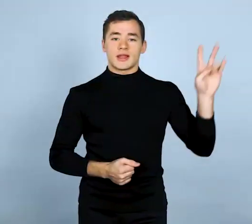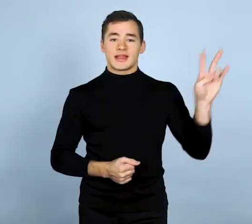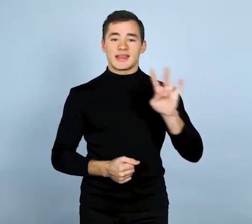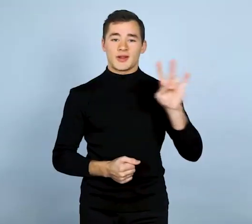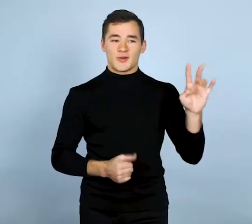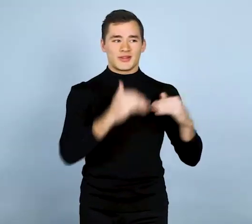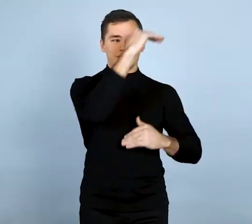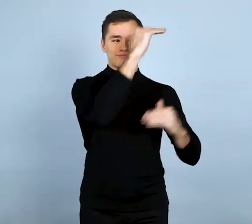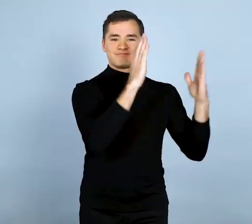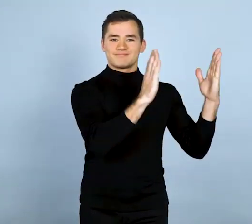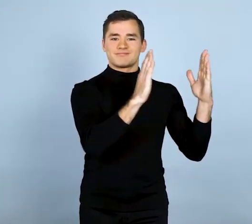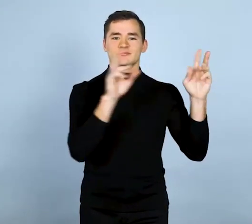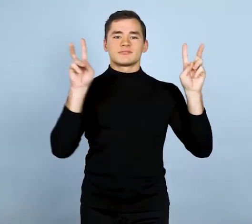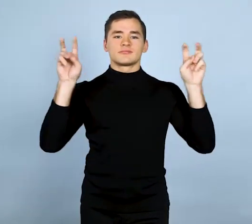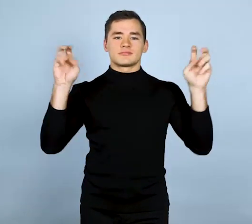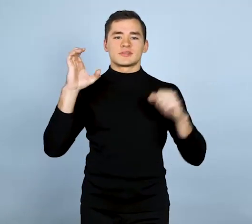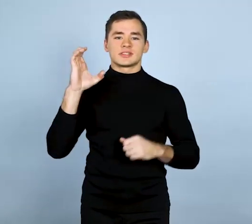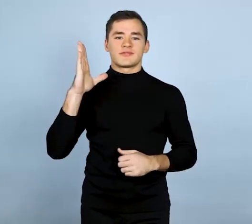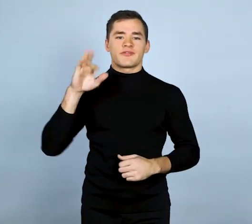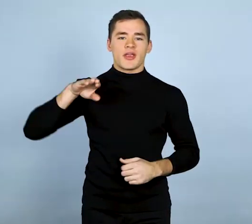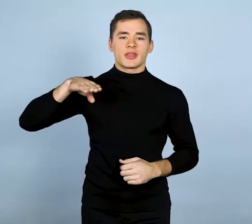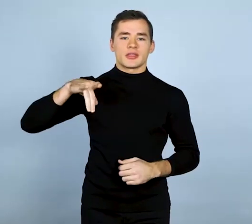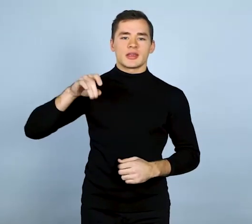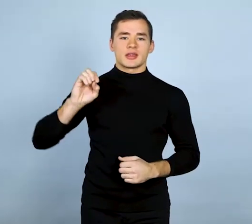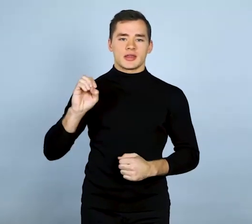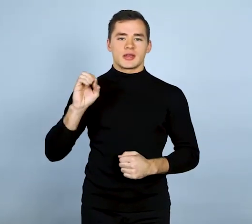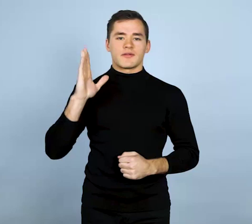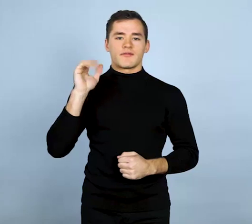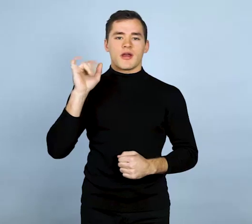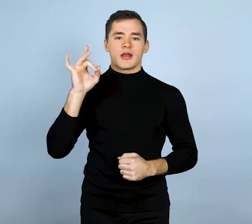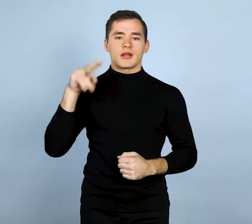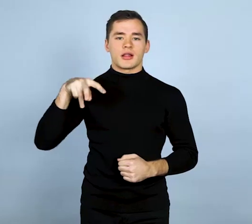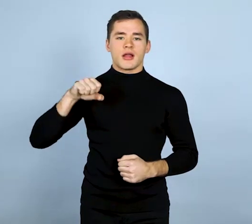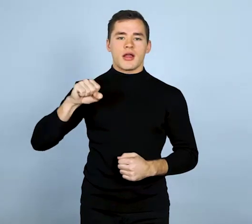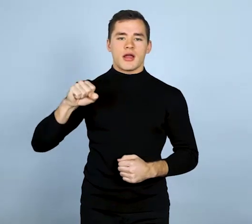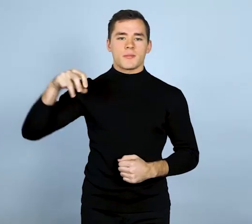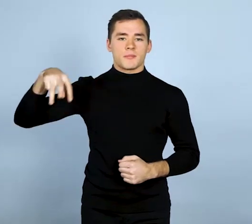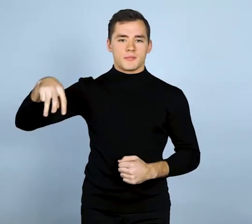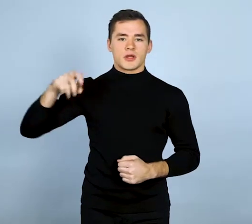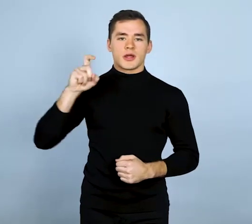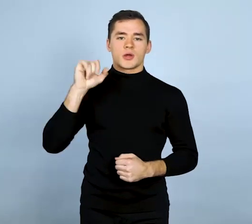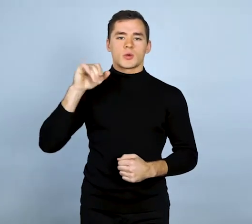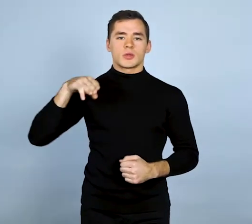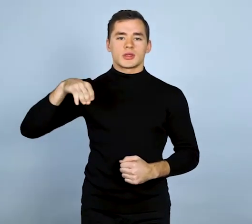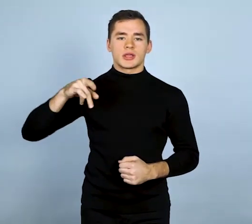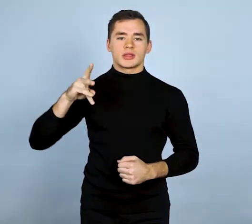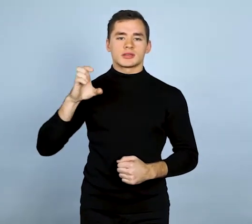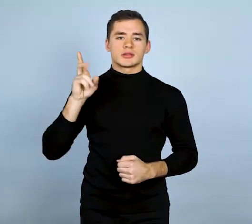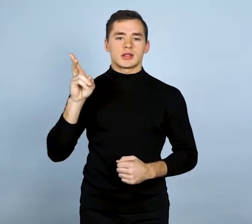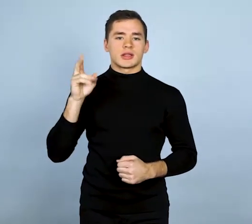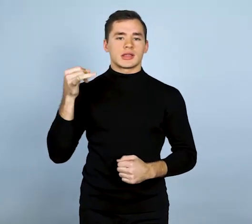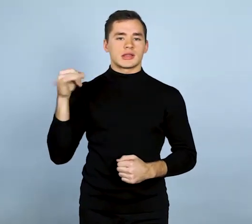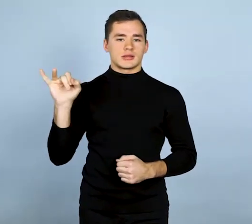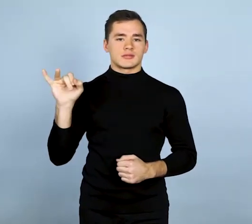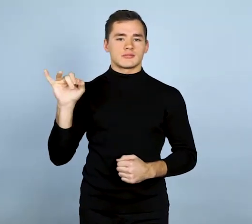Икона «Святые Варлаам Хутынский,